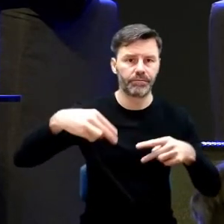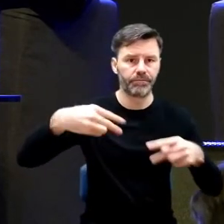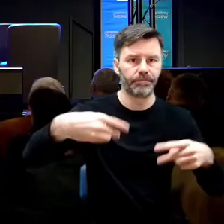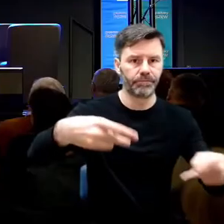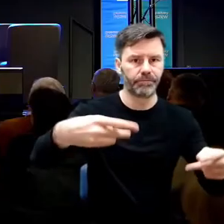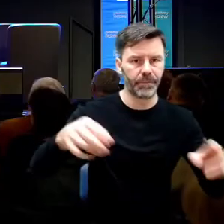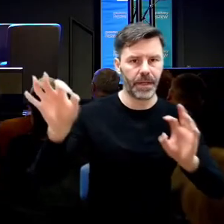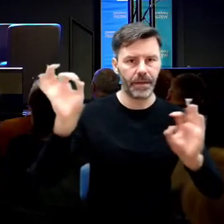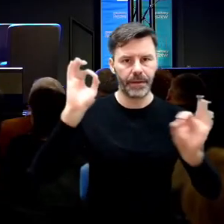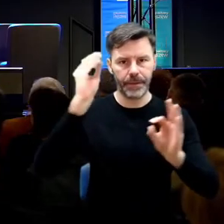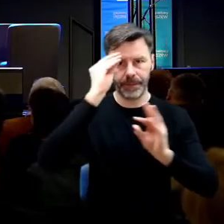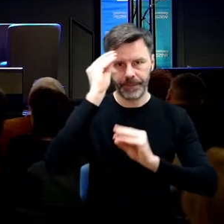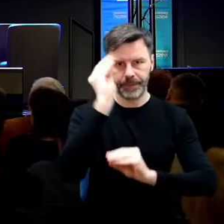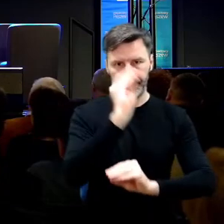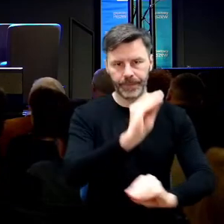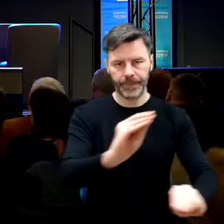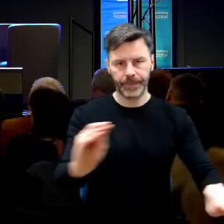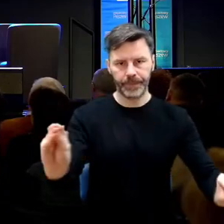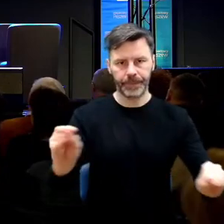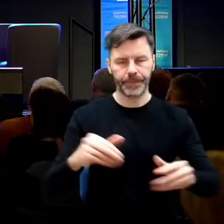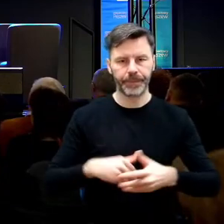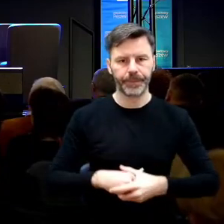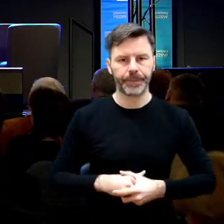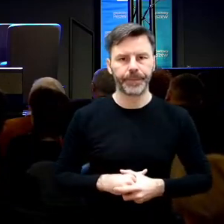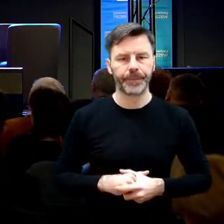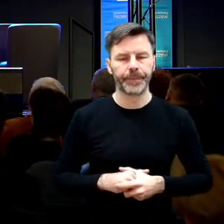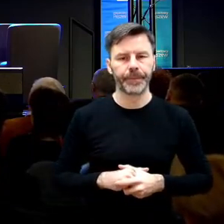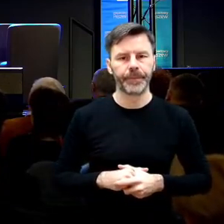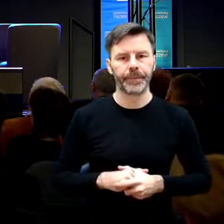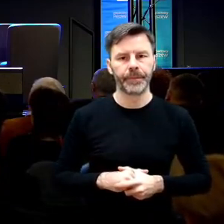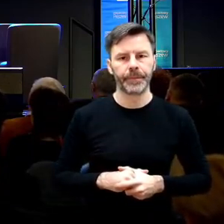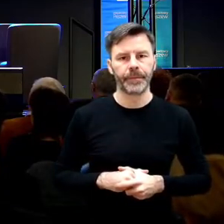dużo szerzej przekazywane w środowisku lokalnym.